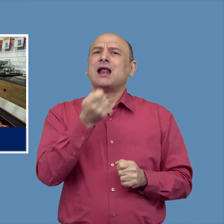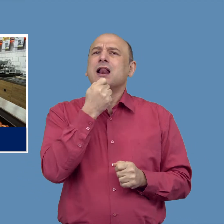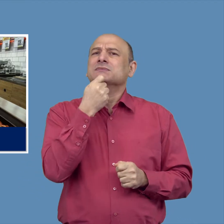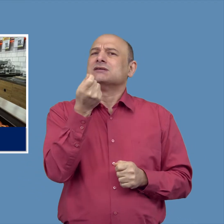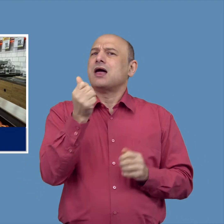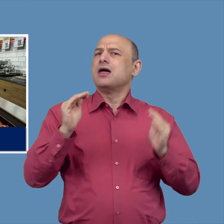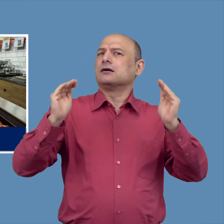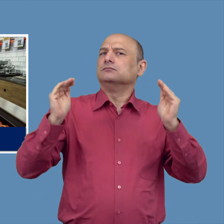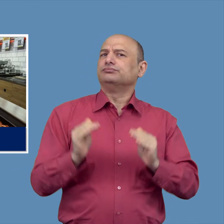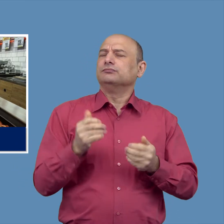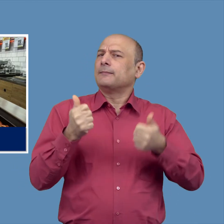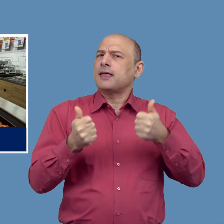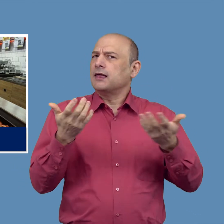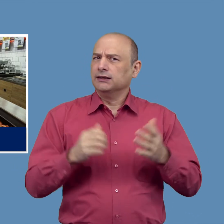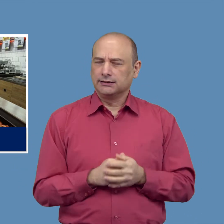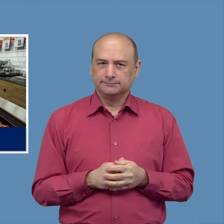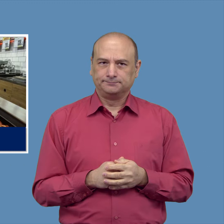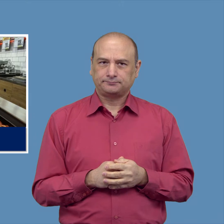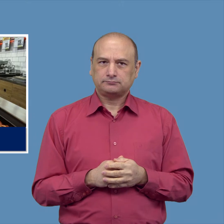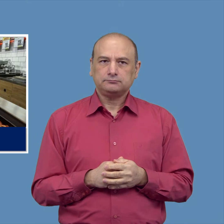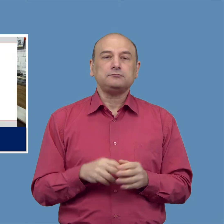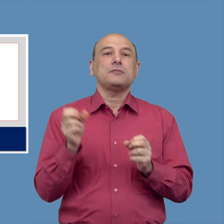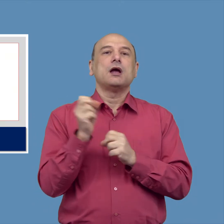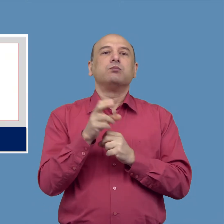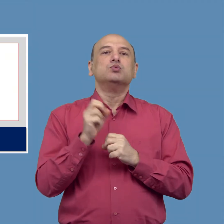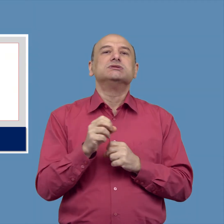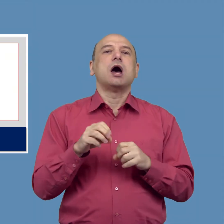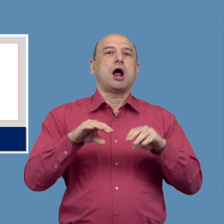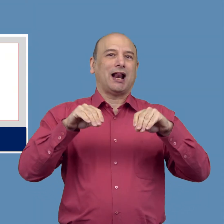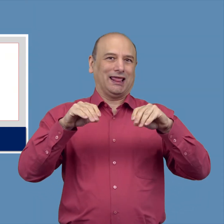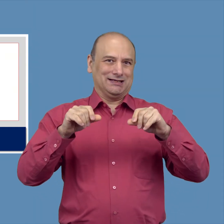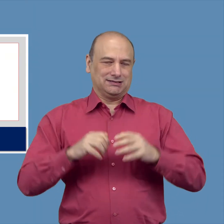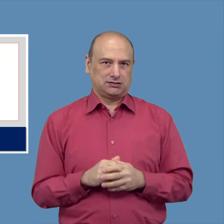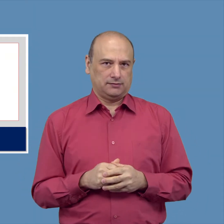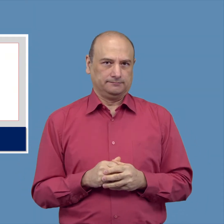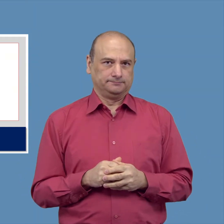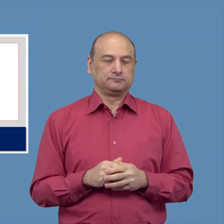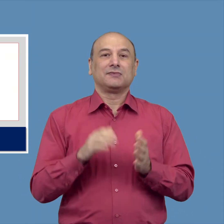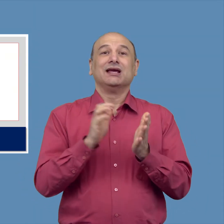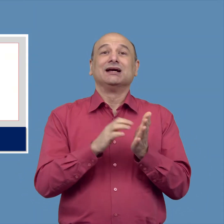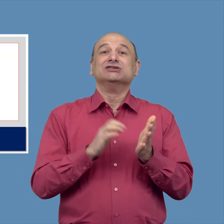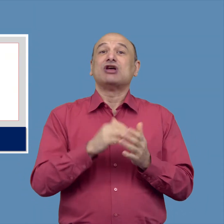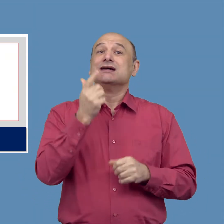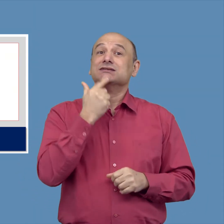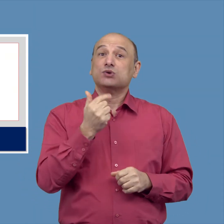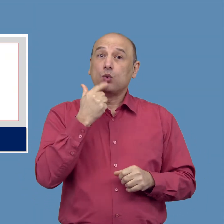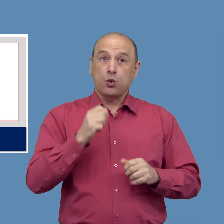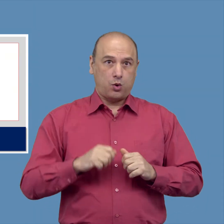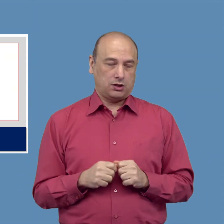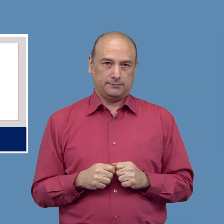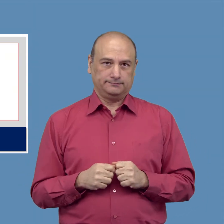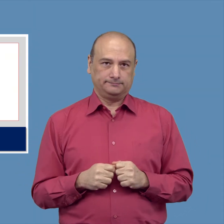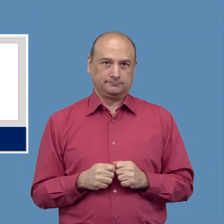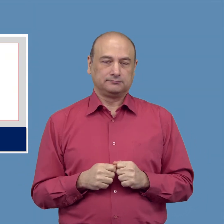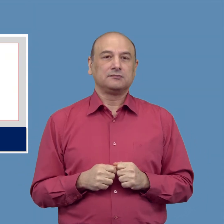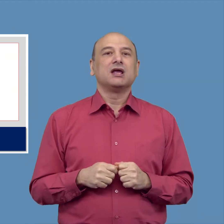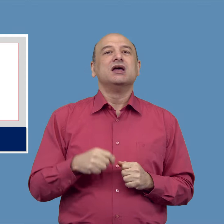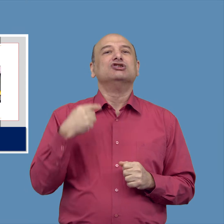és több tekintetében is pontosítás történt, így most ezek tartozik a listában: búzafinomliszt, - kristálycukor,